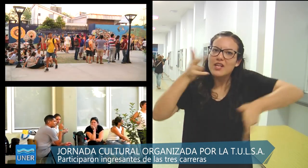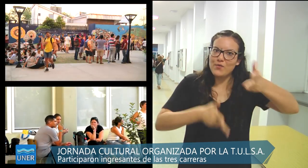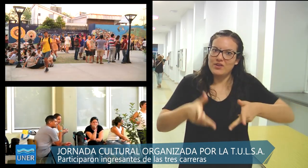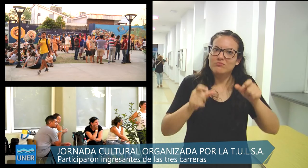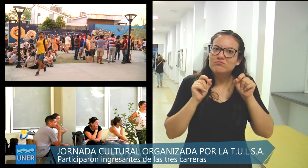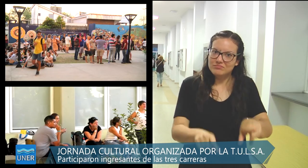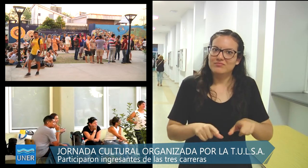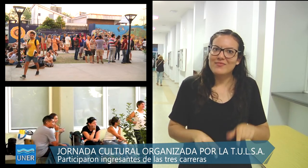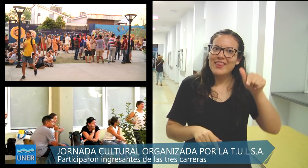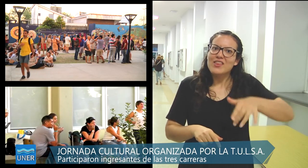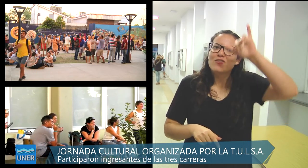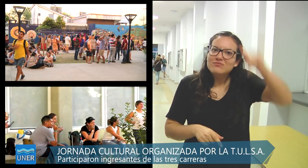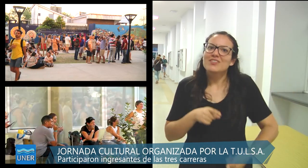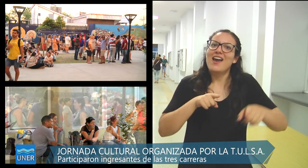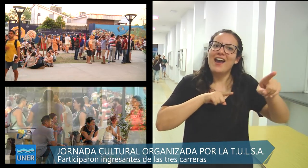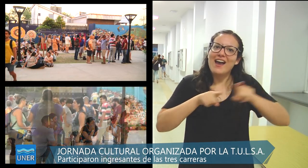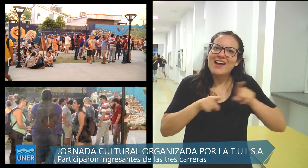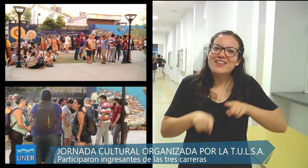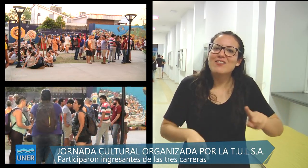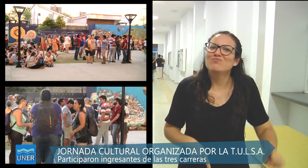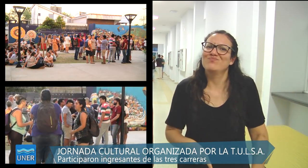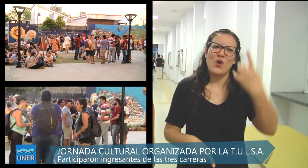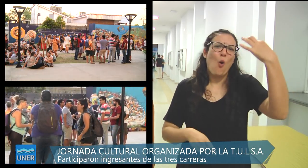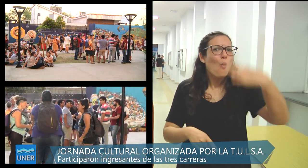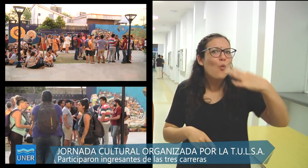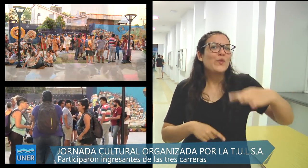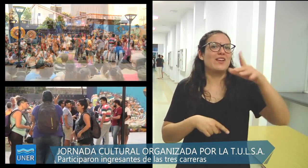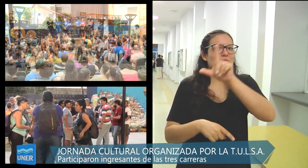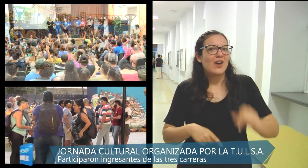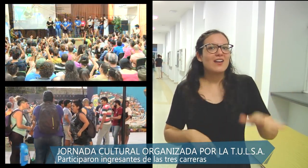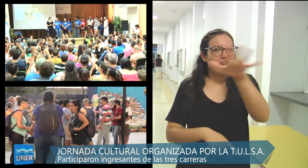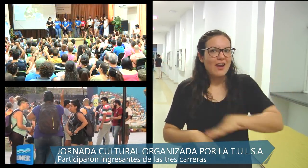en Lengua de Señas, entonces esto si la hace una carrera absolutamente única y en la región.